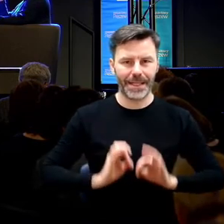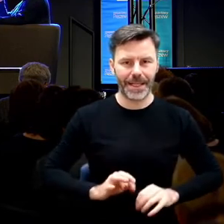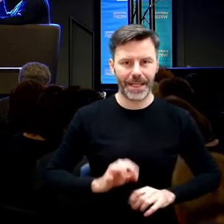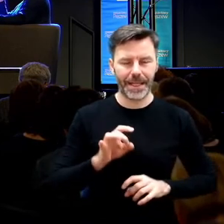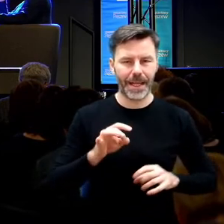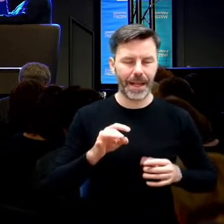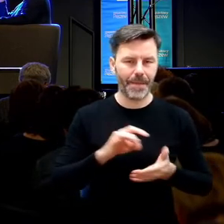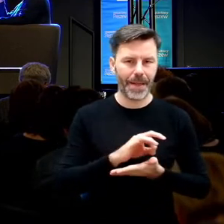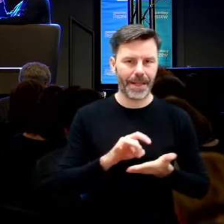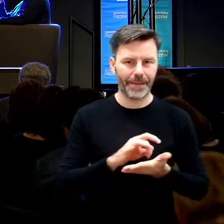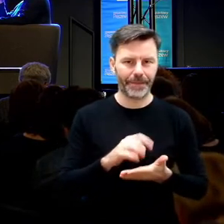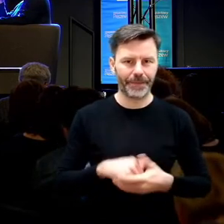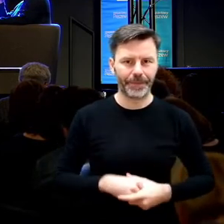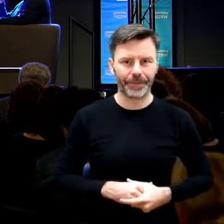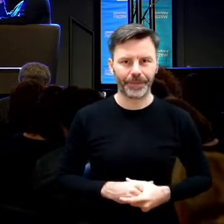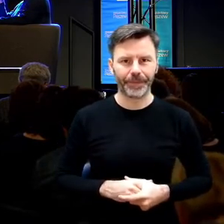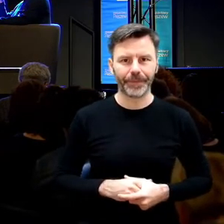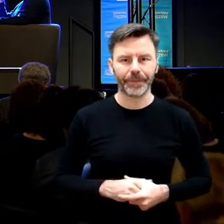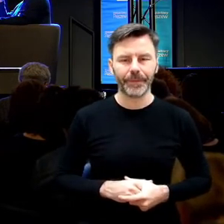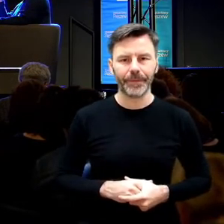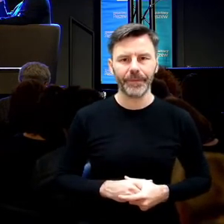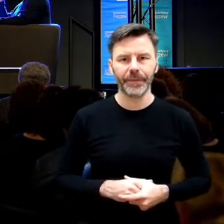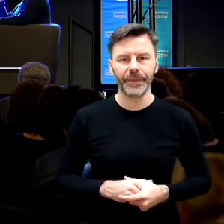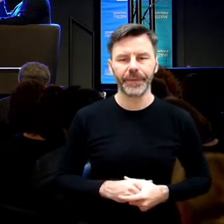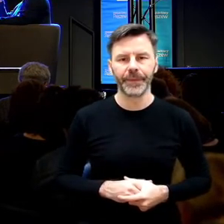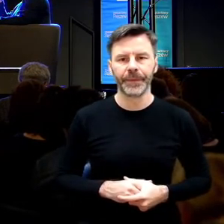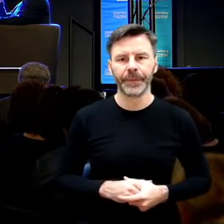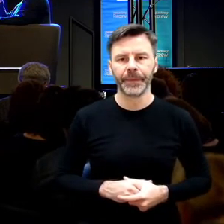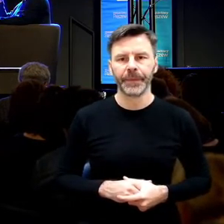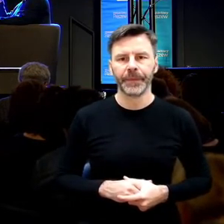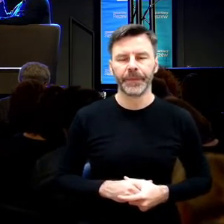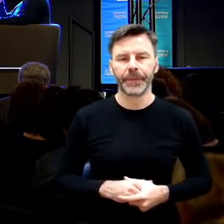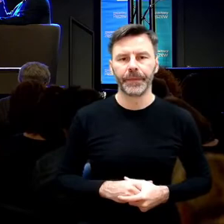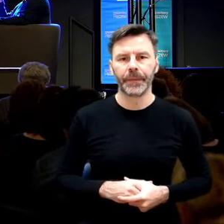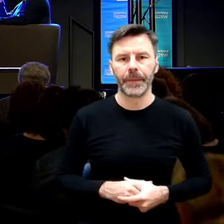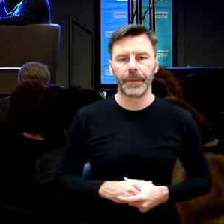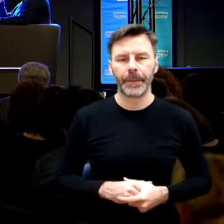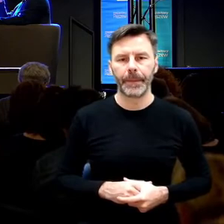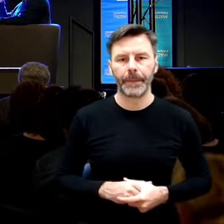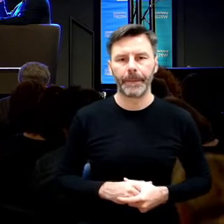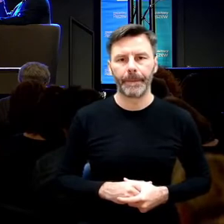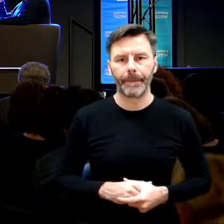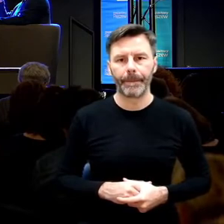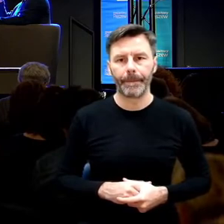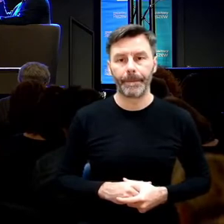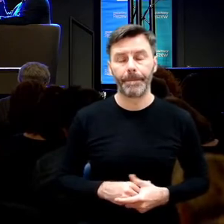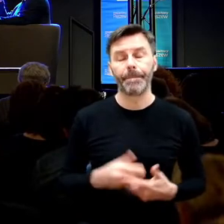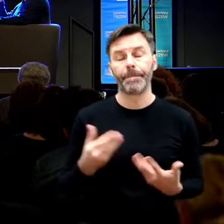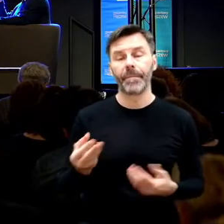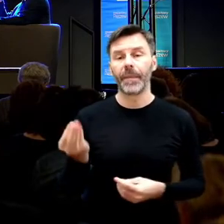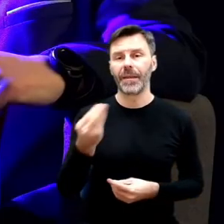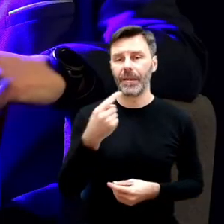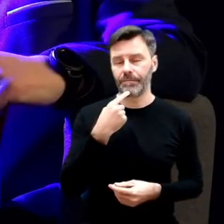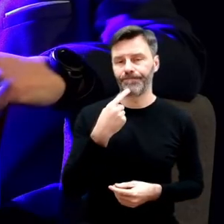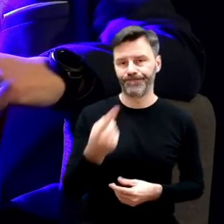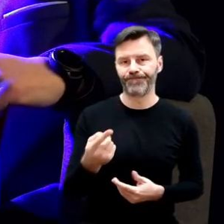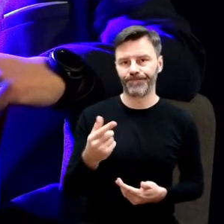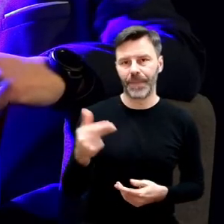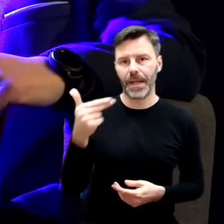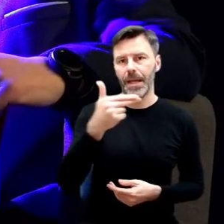Tak, tutaj jeszcze poruszyliśmy gdzieś poniekąd wątek populacji, bo to też jest jakiś wspólny mianownik tutaj,